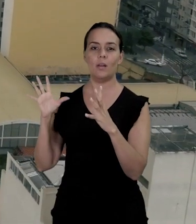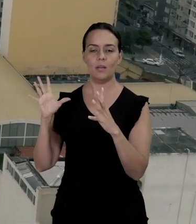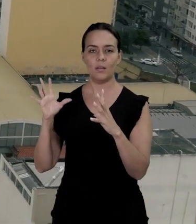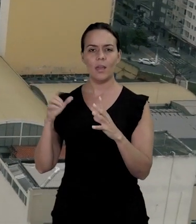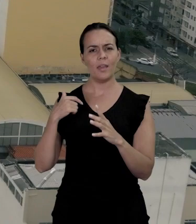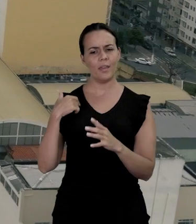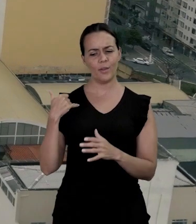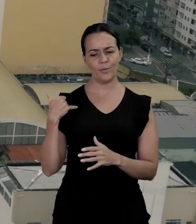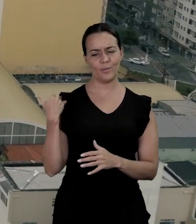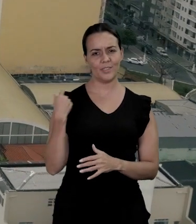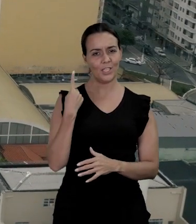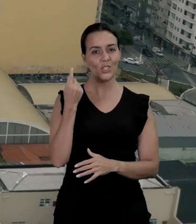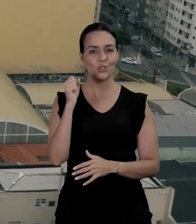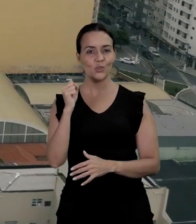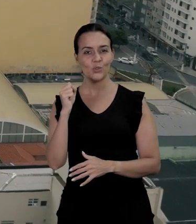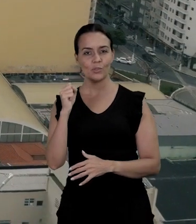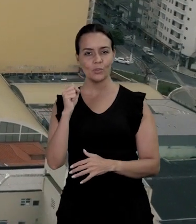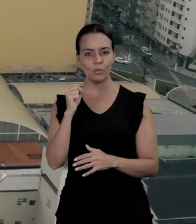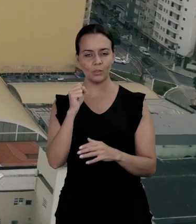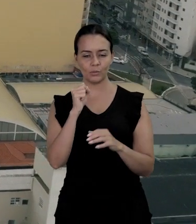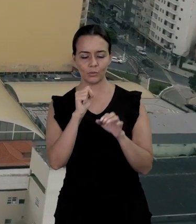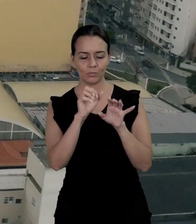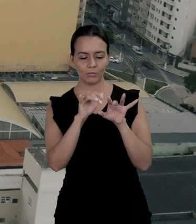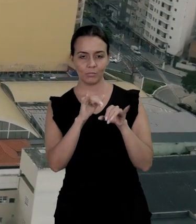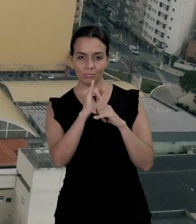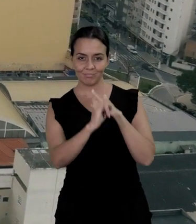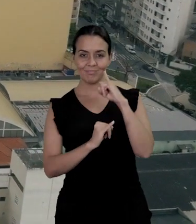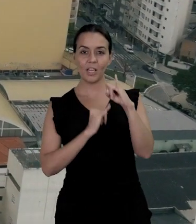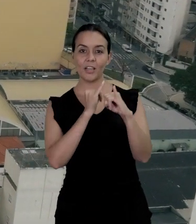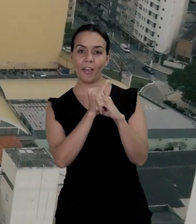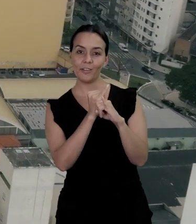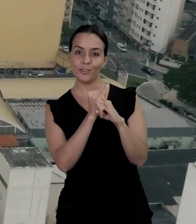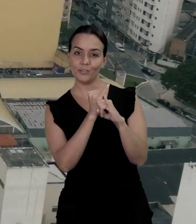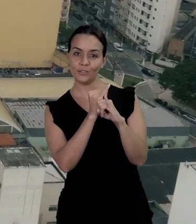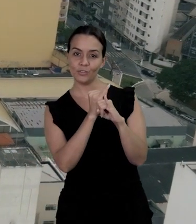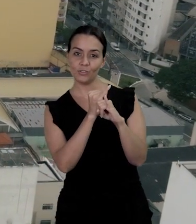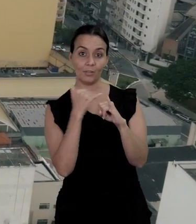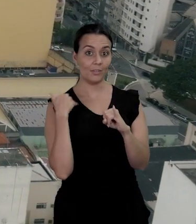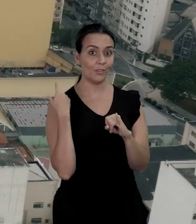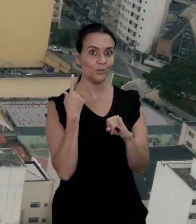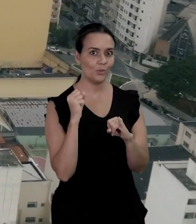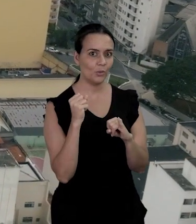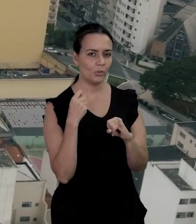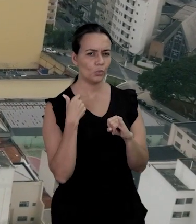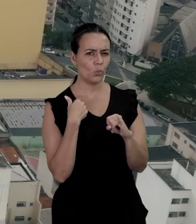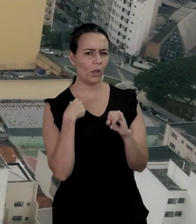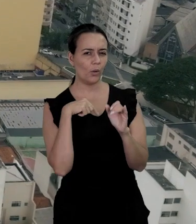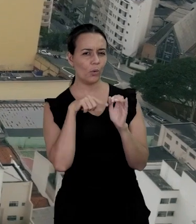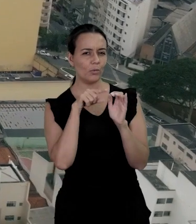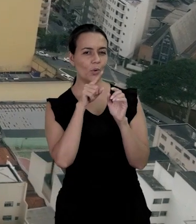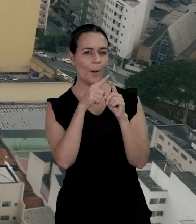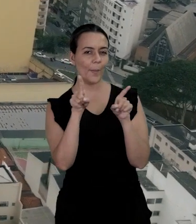Então, a primeira coisa que eu fui fazer, foi procurar música, porque era o item